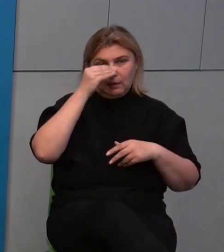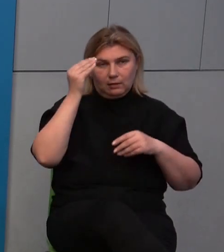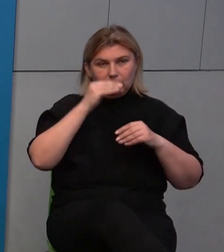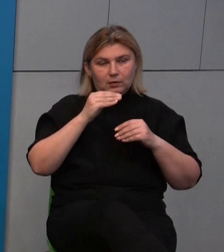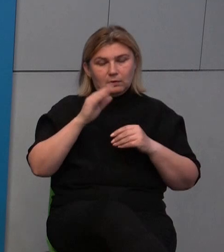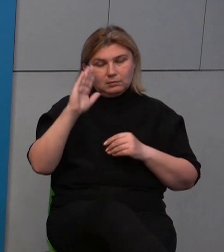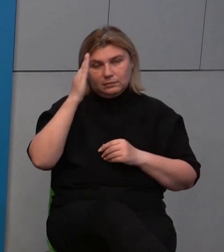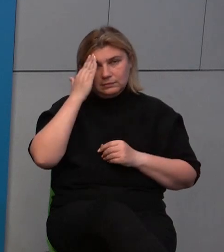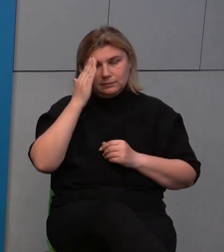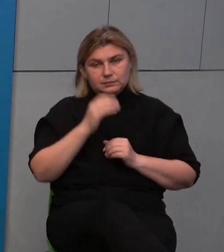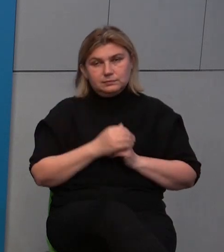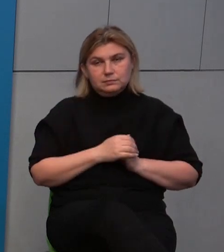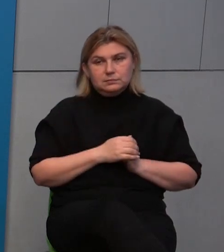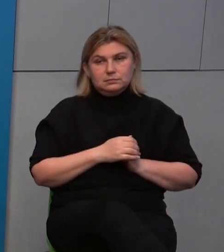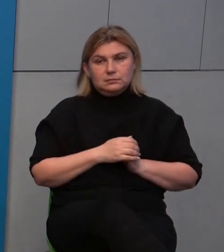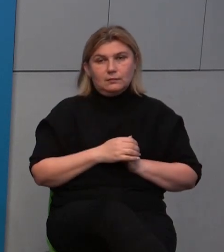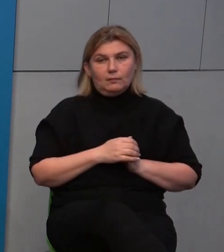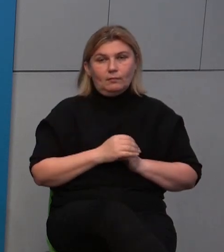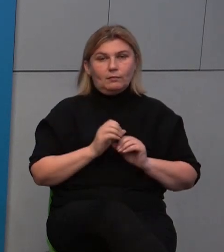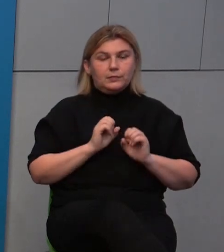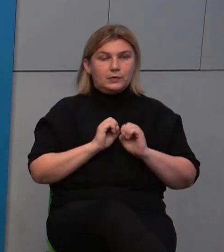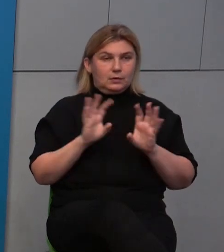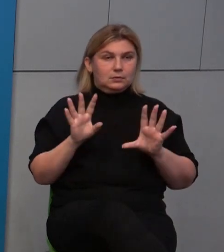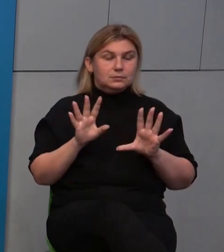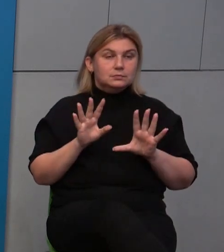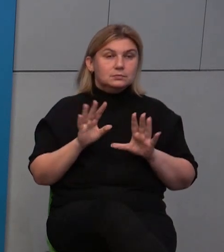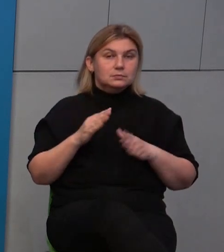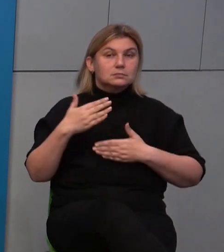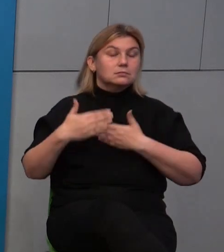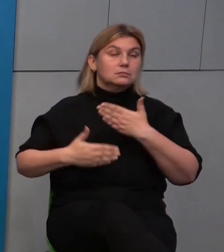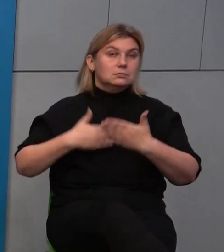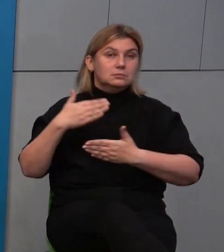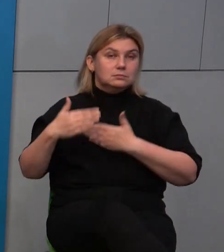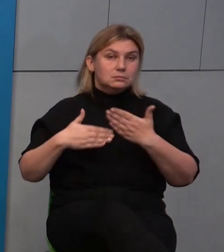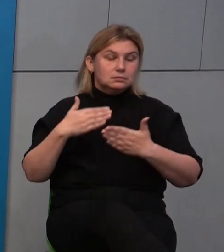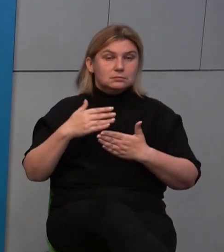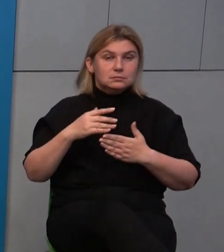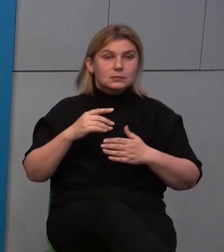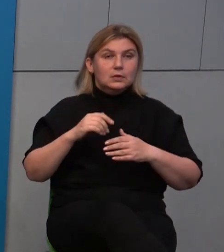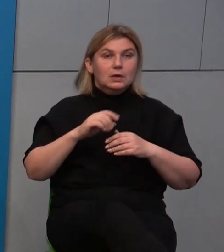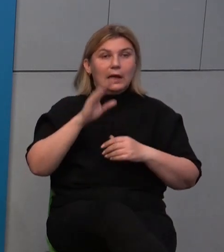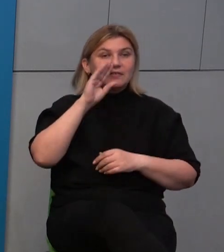ale oczywiście w miarę postępowania czasów stalinowskich rozwiązywano wszystkie